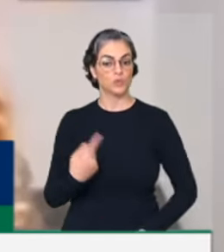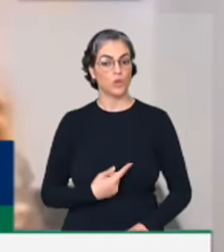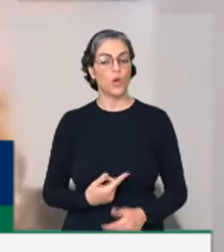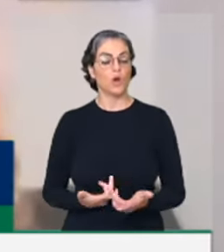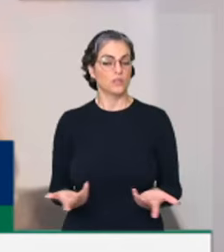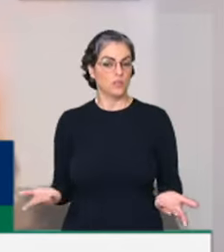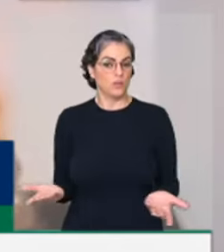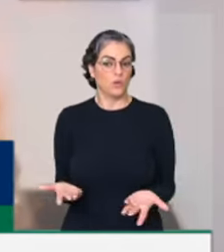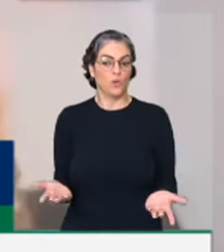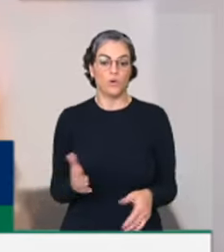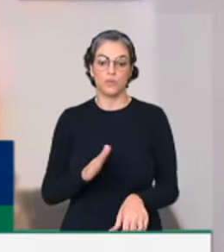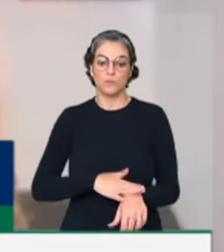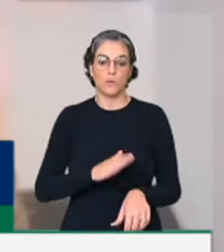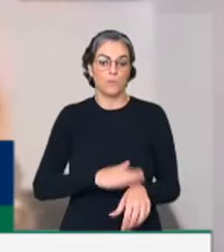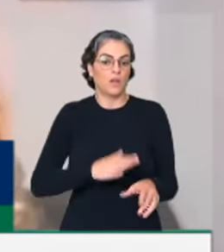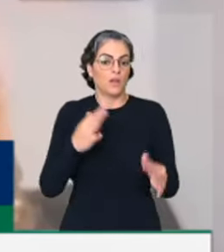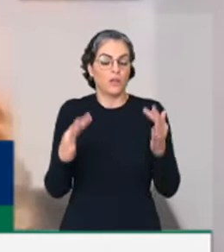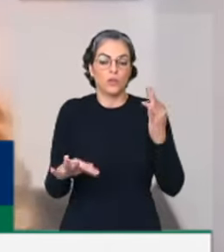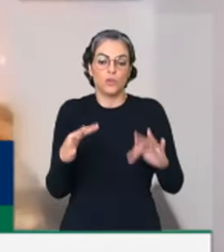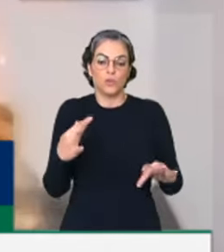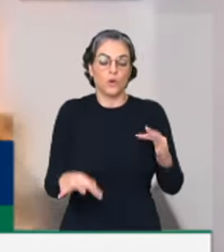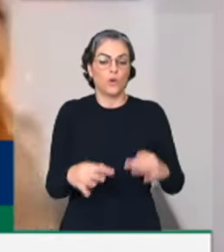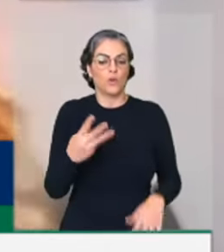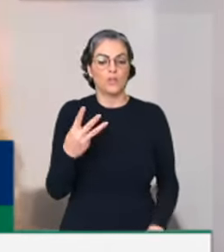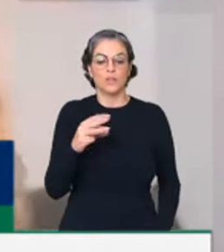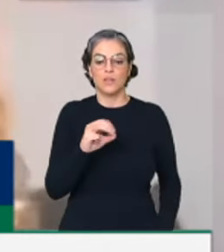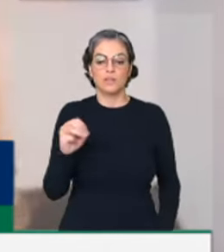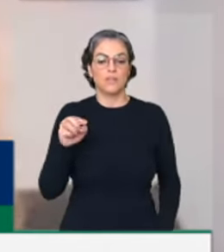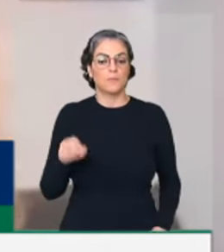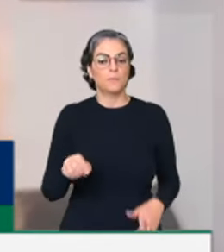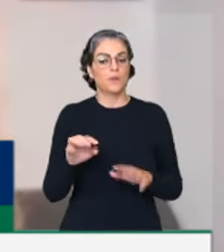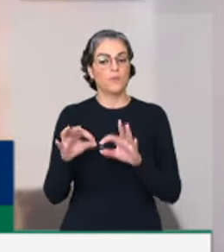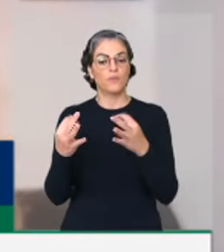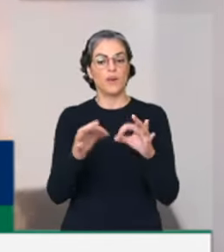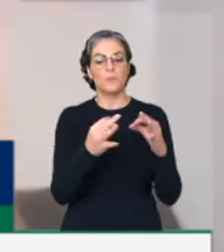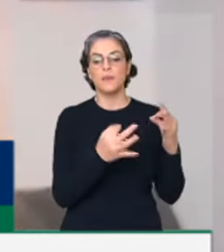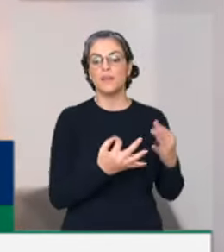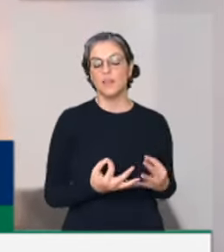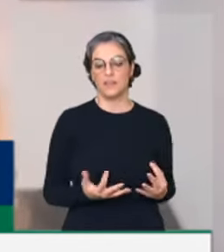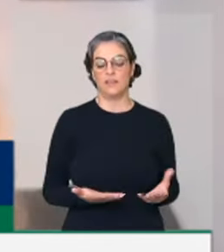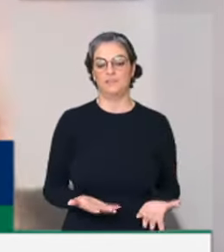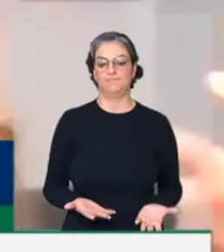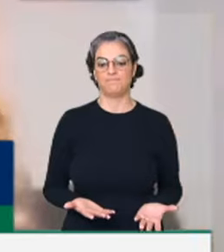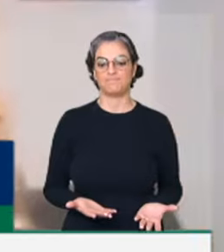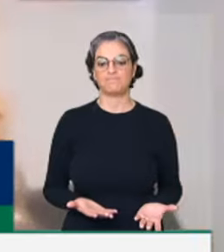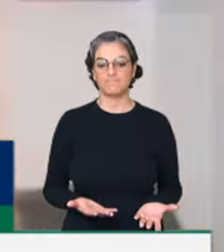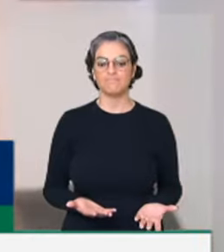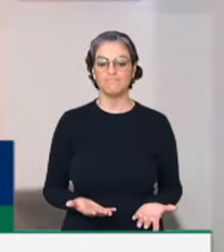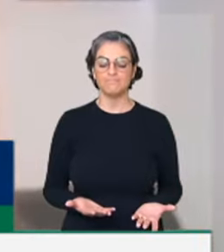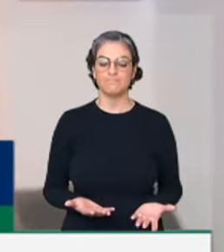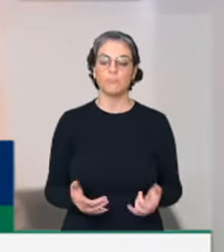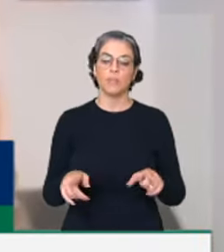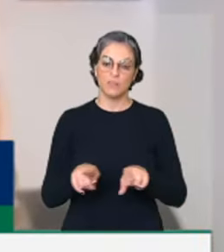ESTADO DE DOR DE 300 MIL FAMÍLIAS E NESTE MOMENTO TAMBÉM A FAMÍLIA DE AROLDO LIMA QUE TODOS NÓS ACABAMOS FAZENDO PARTE, UMA DOR QUE